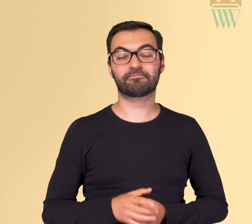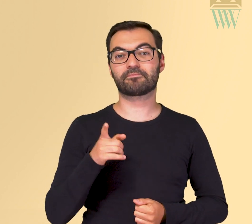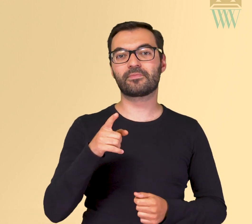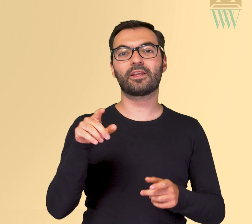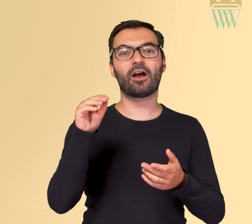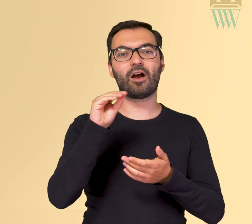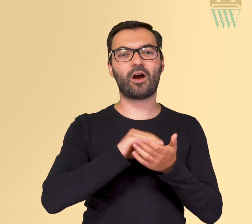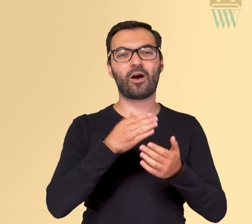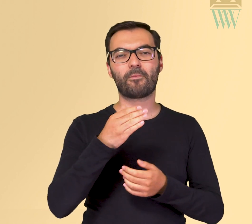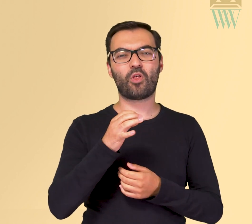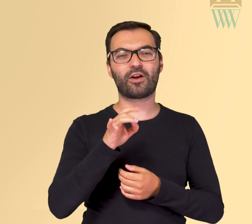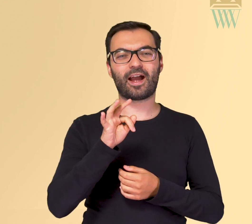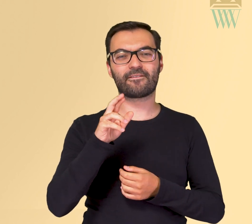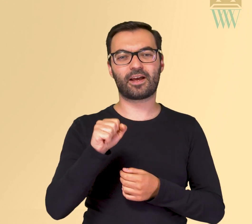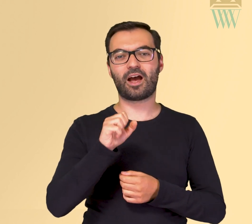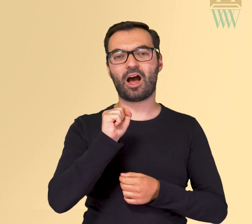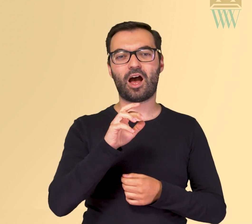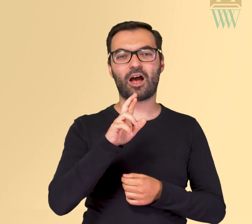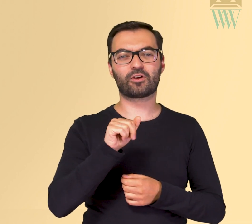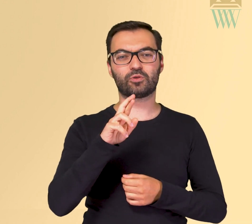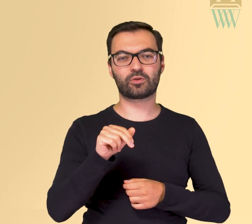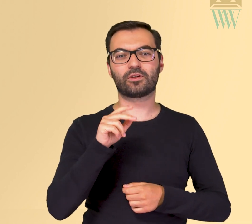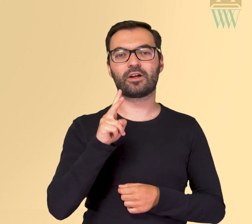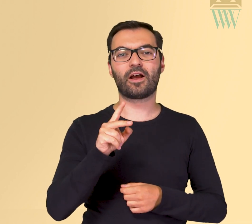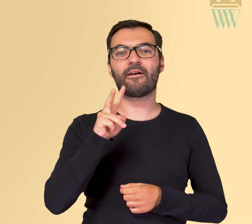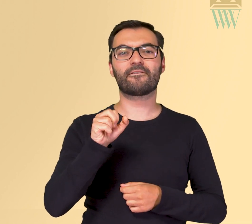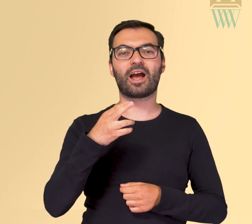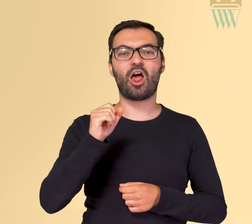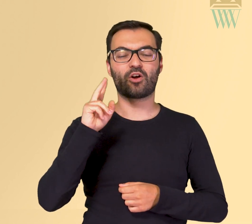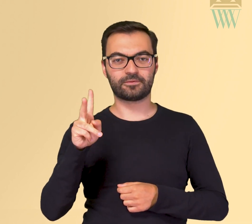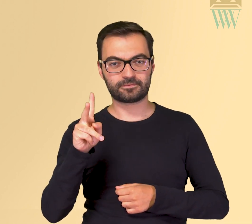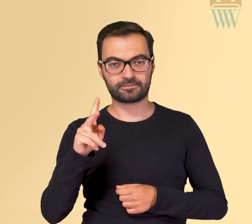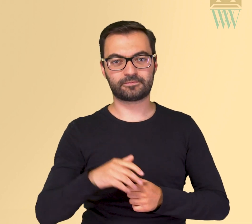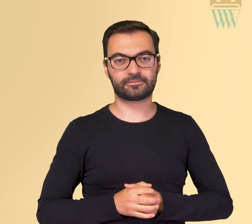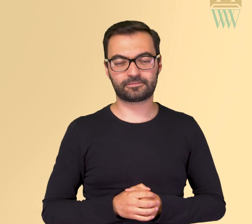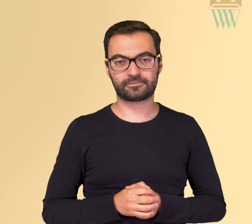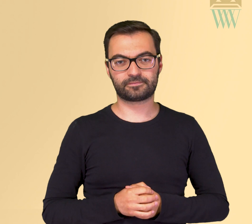Wspomniane są w monografii Arthura K. Wheelocka.